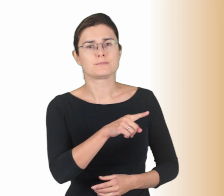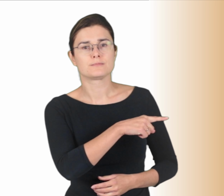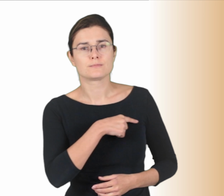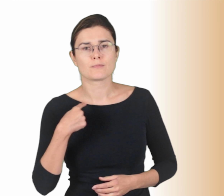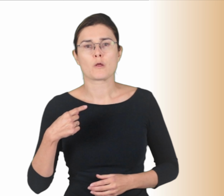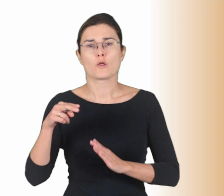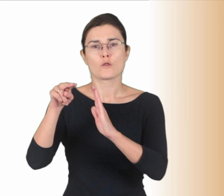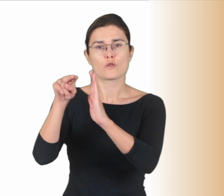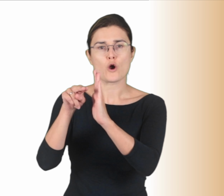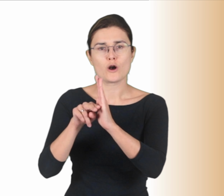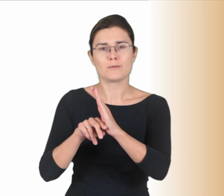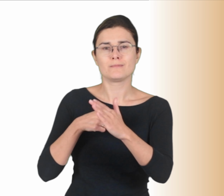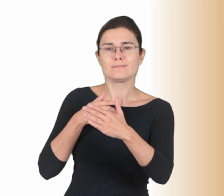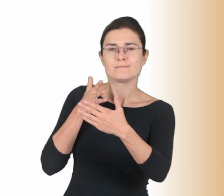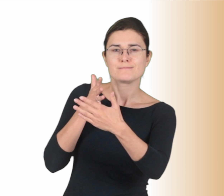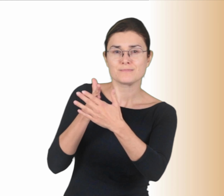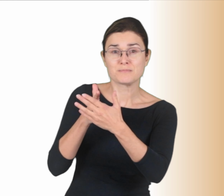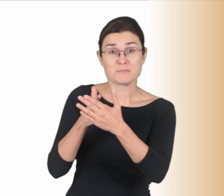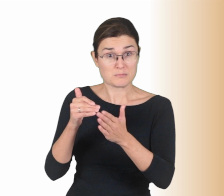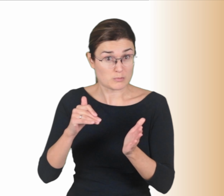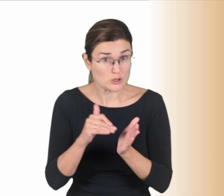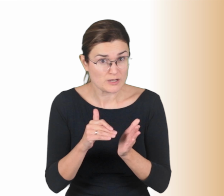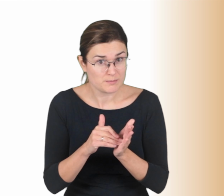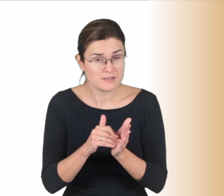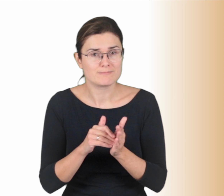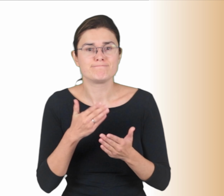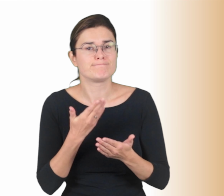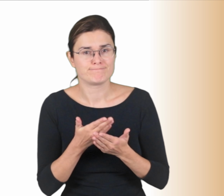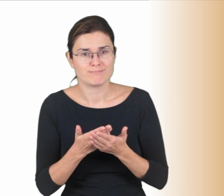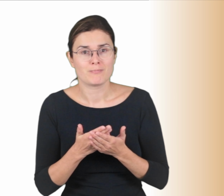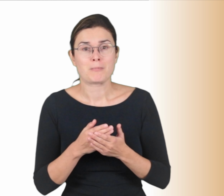Dlaczego potrzebne jest określenie normy?